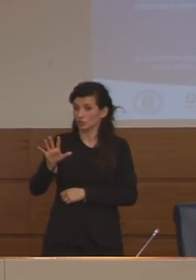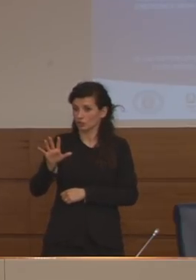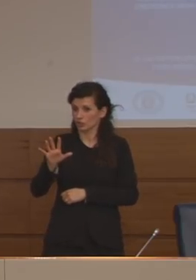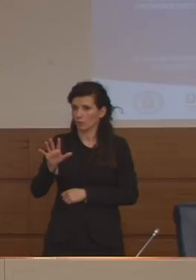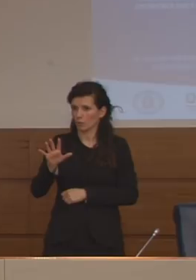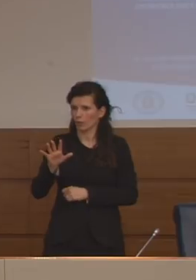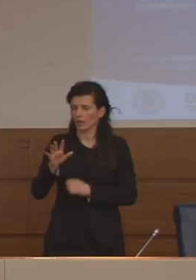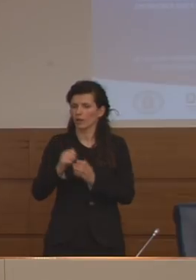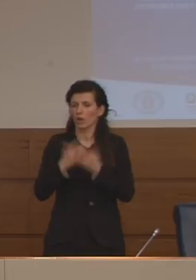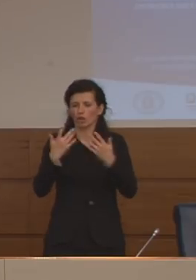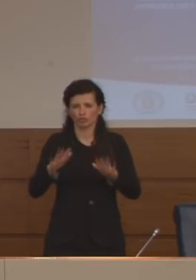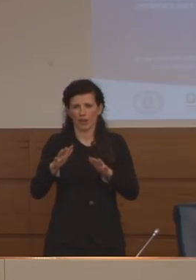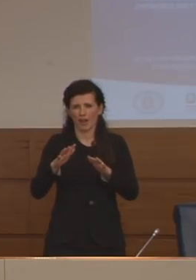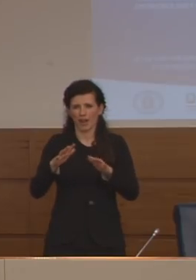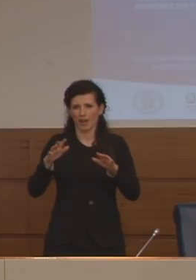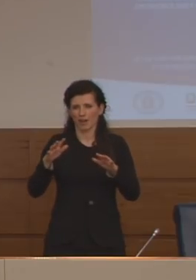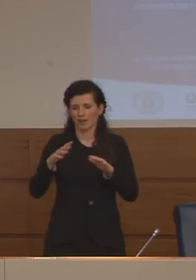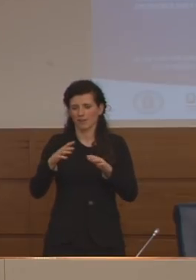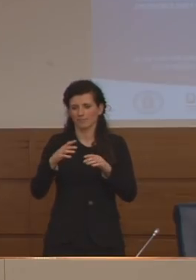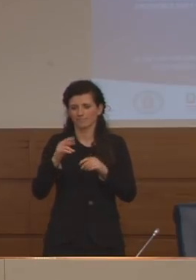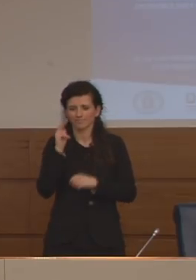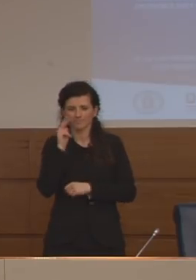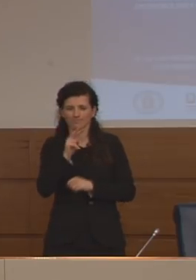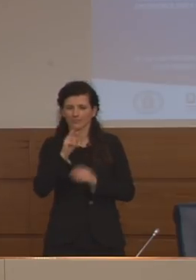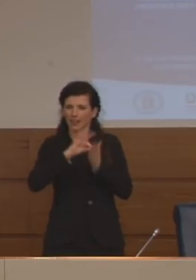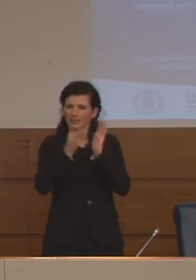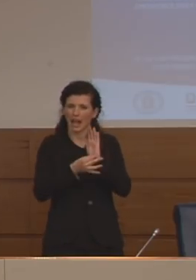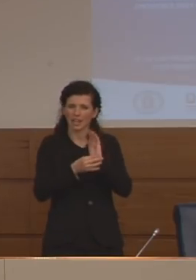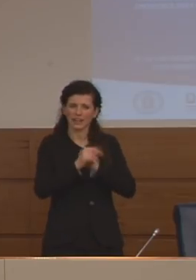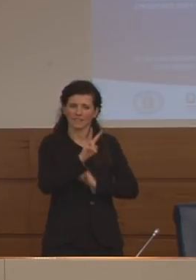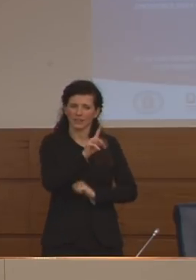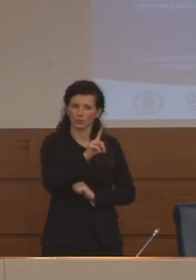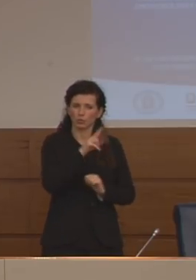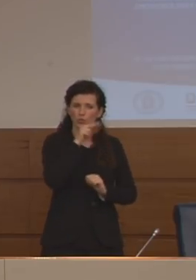da marzo, da metà marzo. Dobbiamo cominciare ad aspettarci una